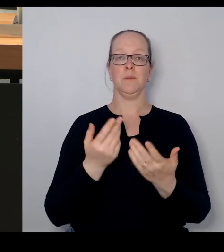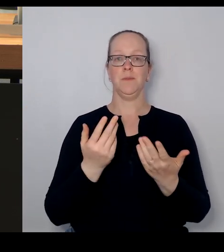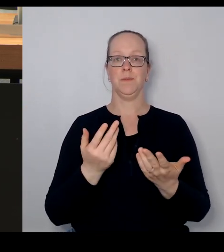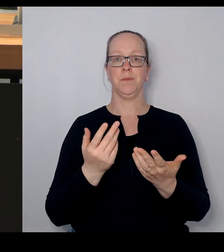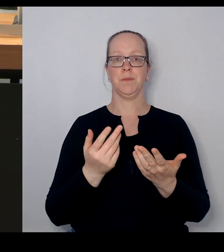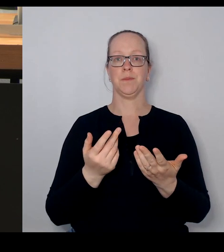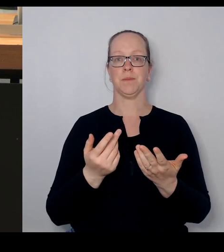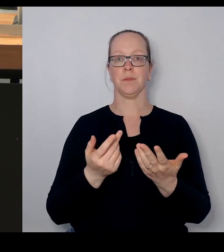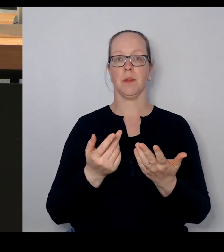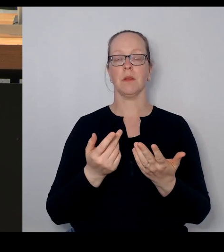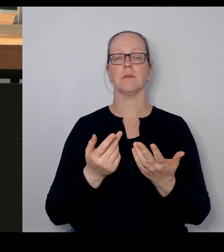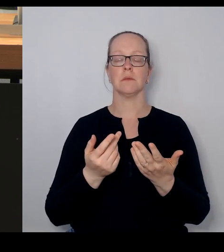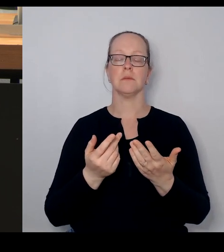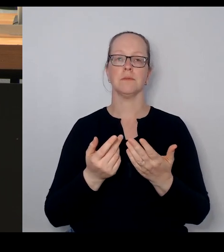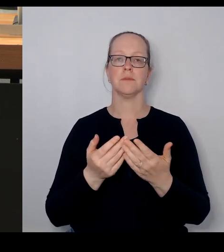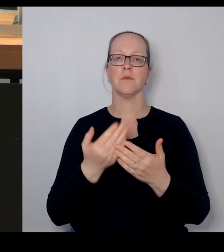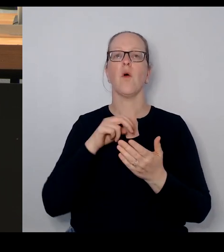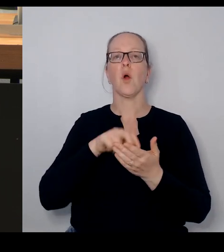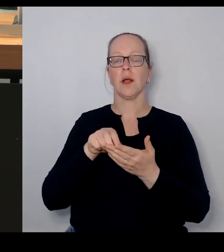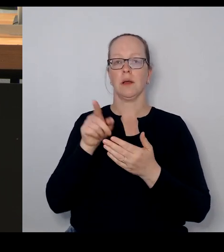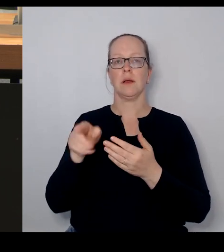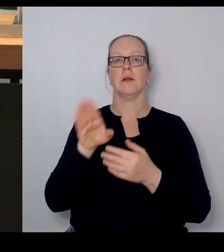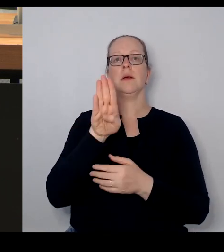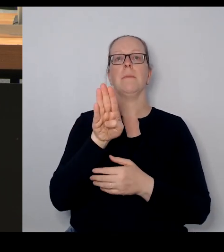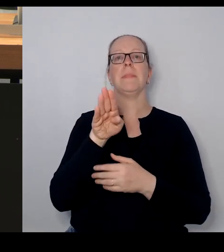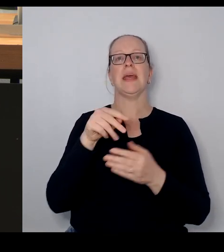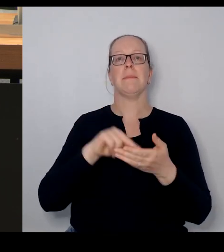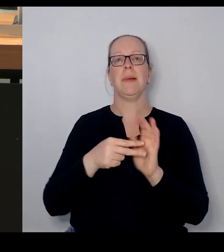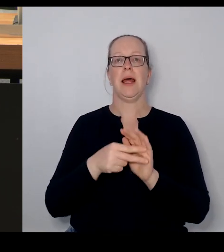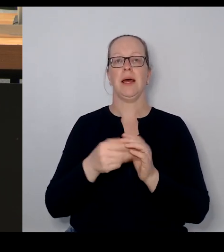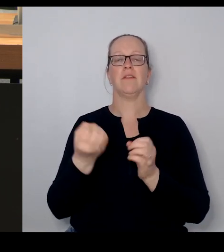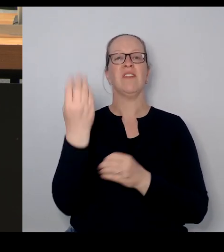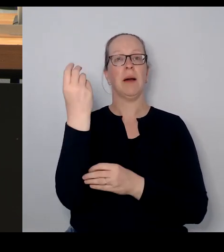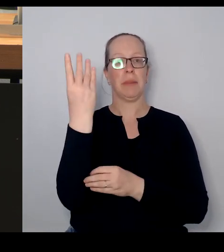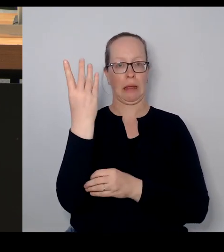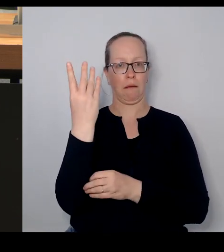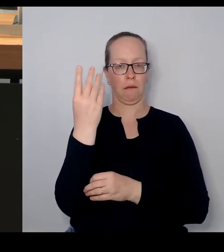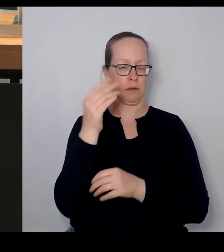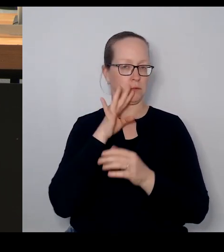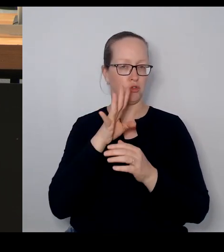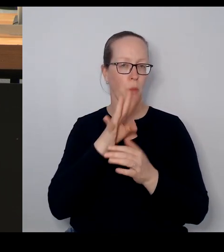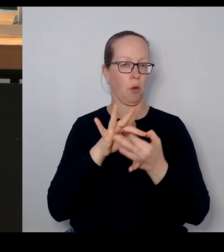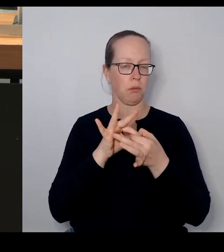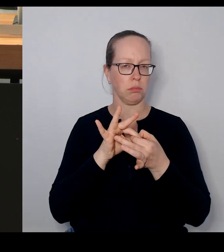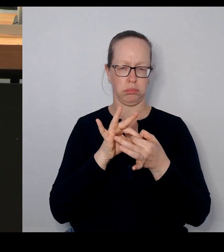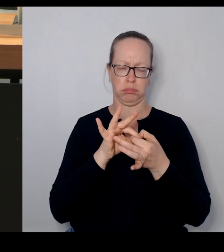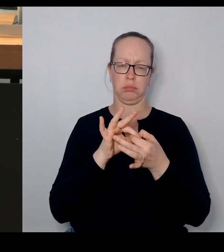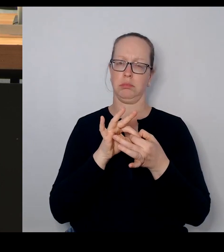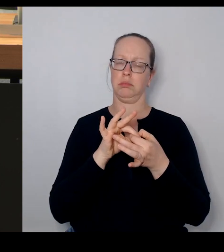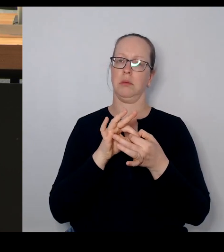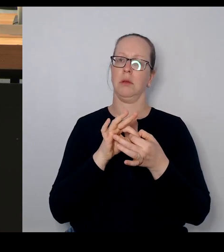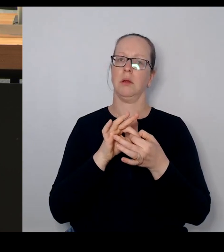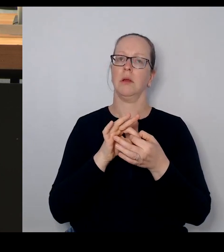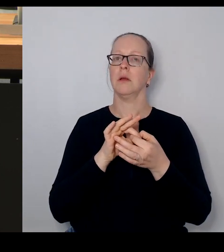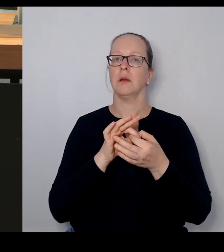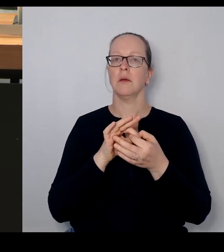immer noch nicht gefunden. Wo, Wo wären wir schneller Bei Bebauungsplänen. Wo ist das digitale Planverfahren, mit dem man solche Planungen